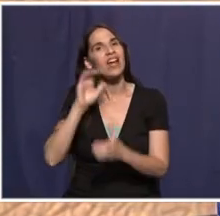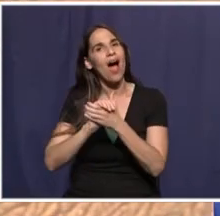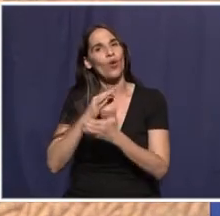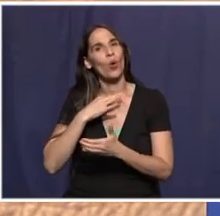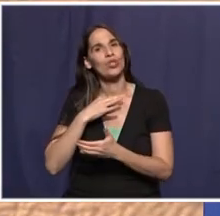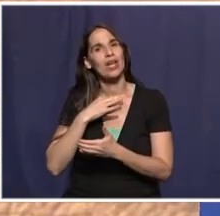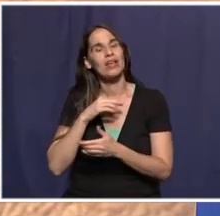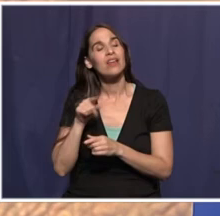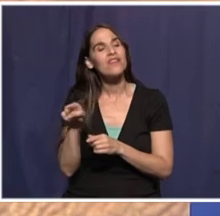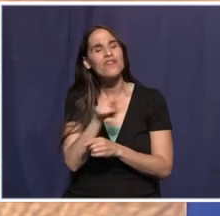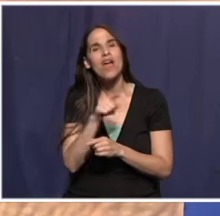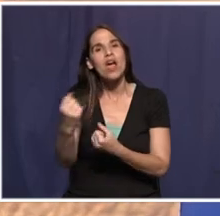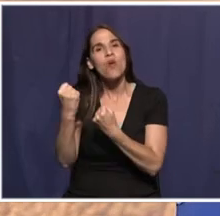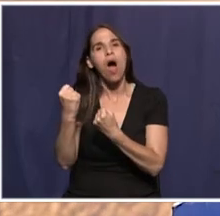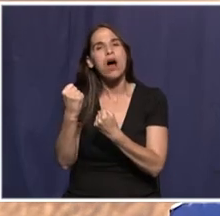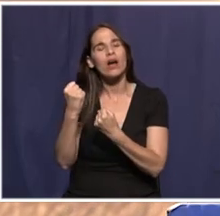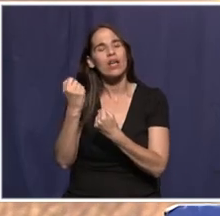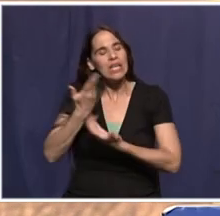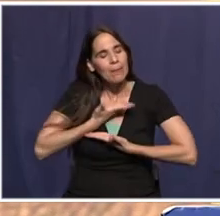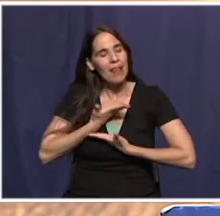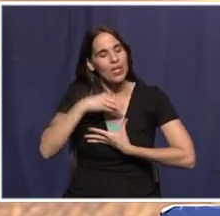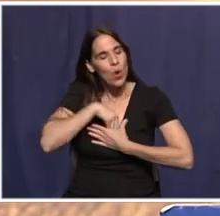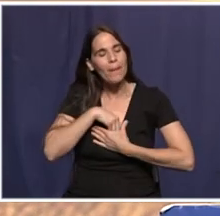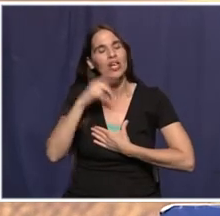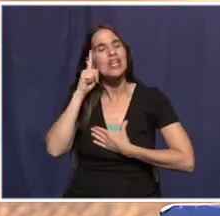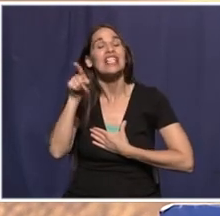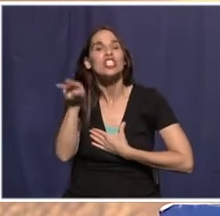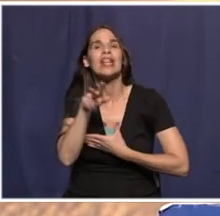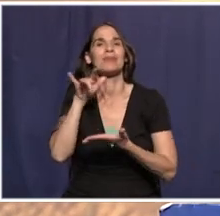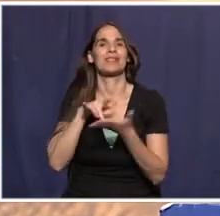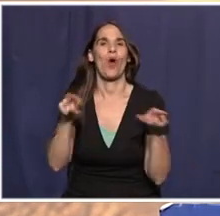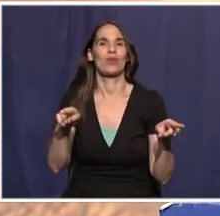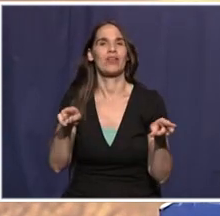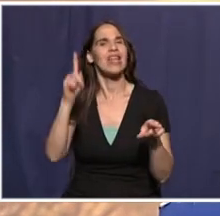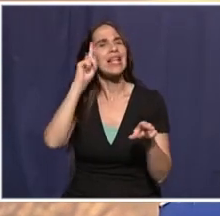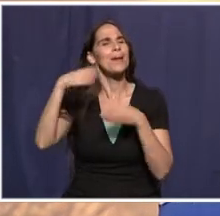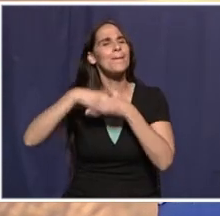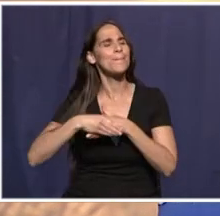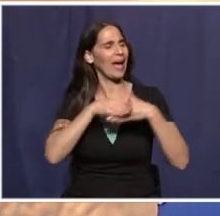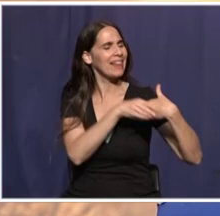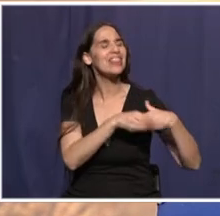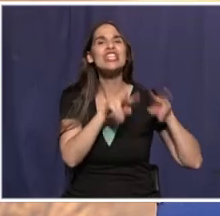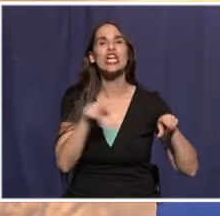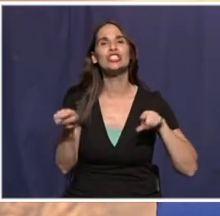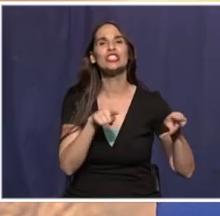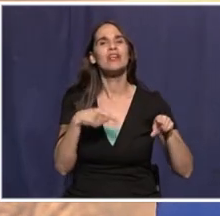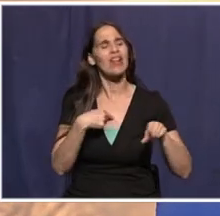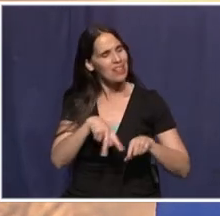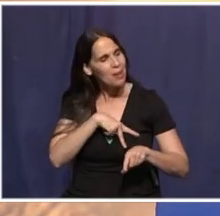ואת הכוח שהעניקה לי הידיעה שהן שם. والقوة التي أعطتني اياها فكرة وجودهما هناك. והרגשתי שיש לי איתן ברית. شعرت بأن هناك حلف بيني وبينهما. ואני מחויבת אליה. ברית של אחראים. أنا مدينة له. حلف بين من لديهم مسؤولية.